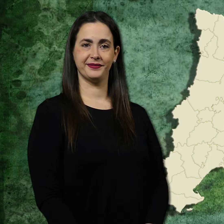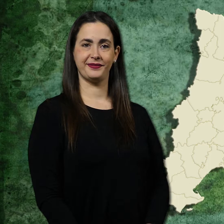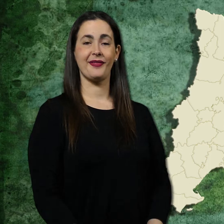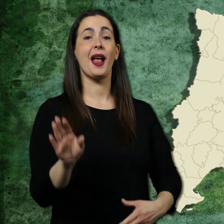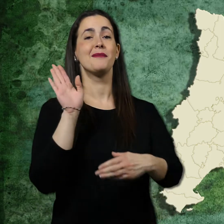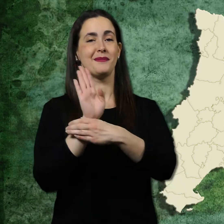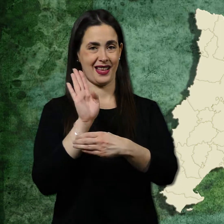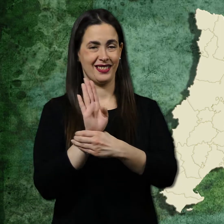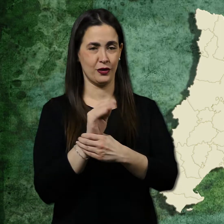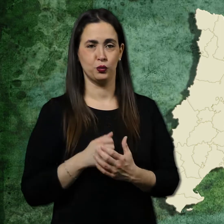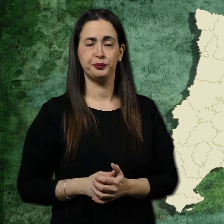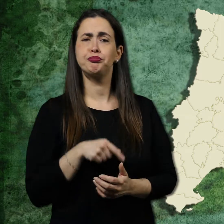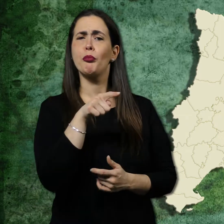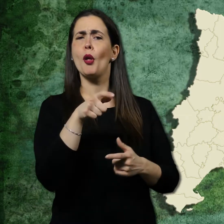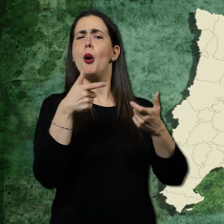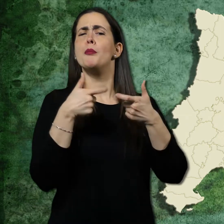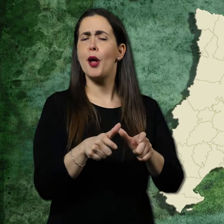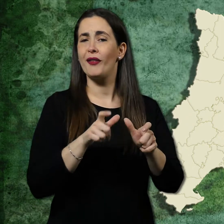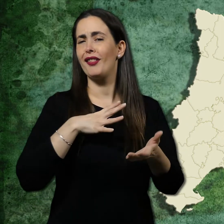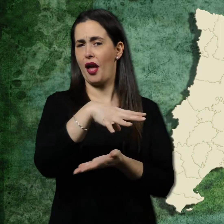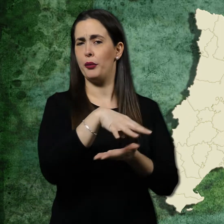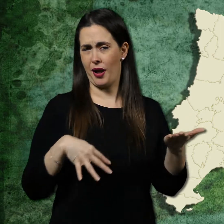MANLLEU Província de Barcelona.